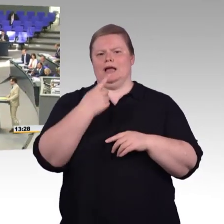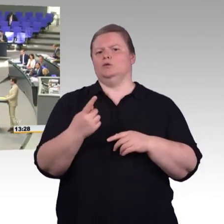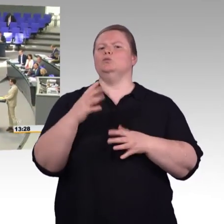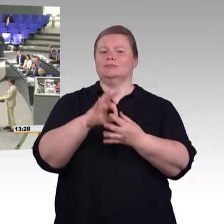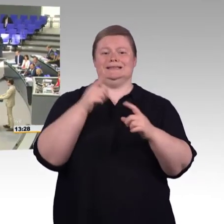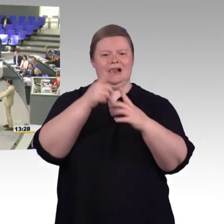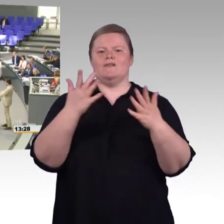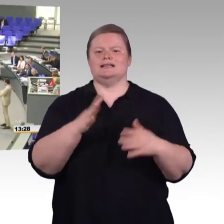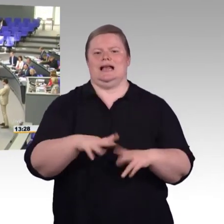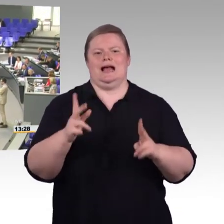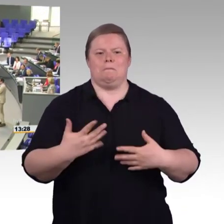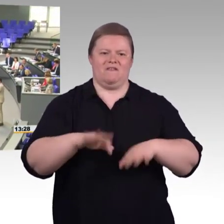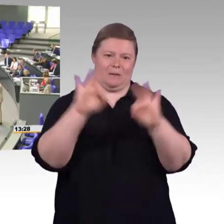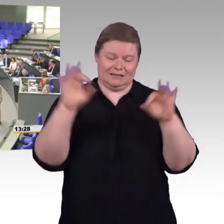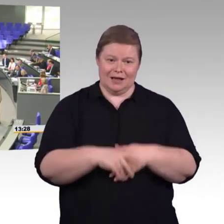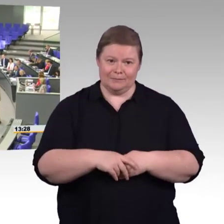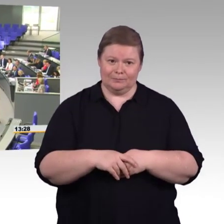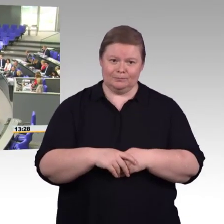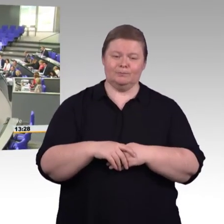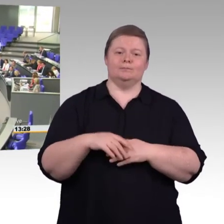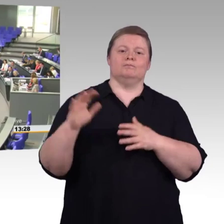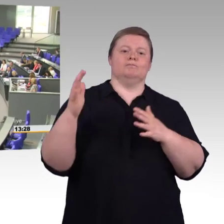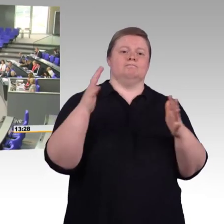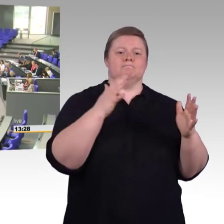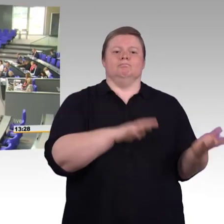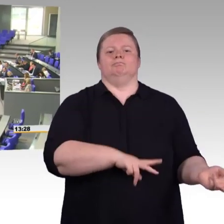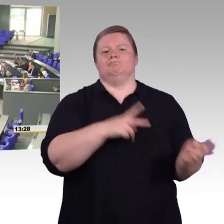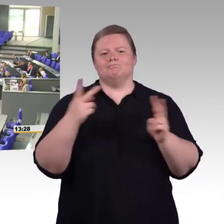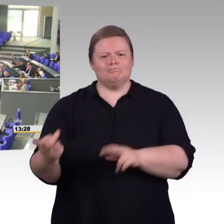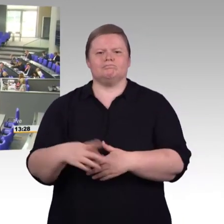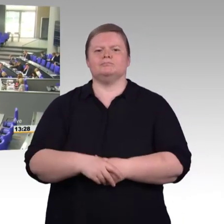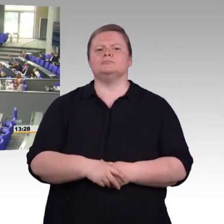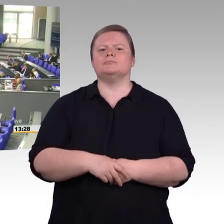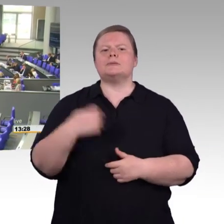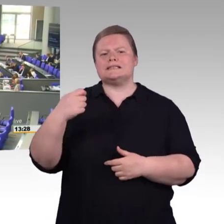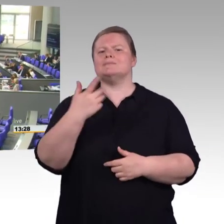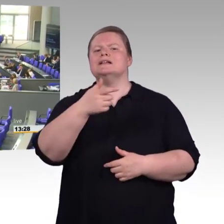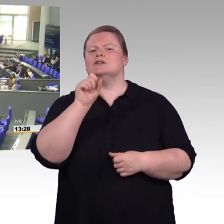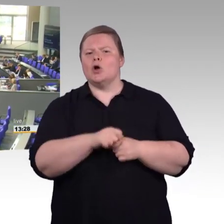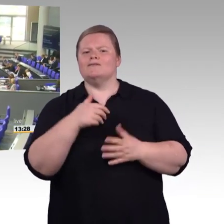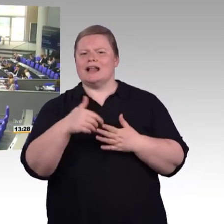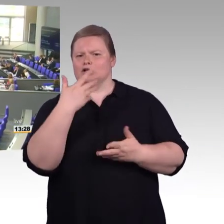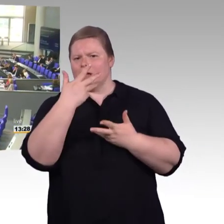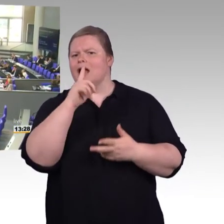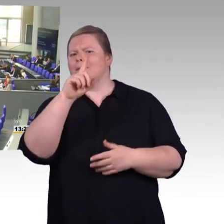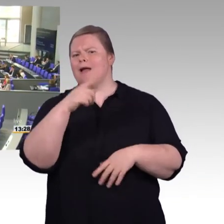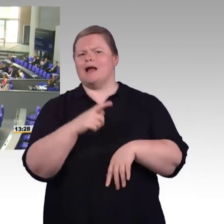(Rednerwechsel) Frau Präsidentin, meine lieben Kolleginnen und Kollegen. Kinder sind unsere Zukunft. Kinder sind keine kleinen Erwachsenen.